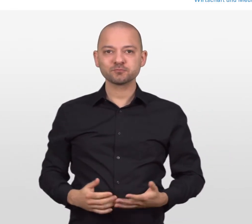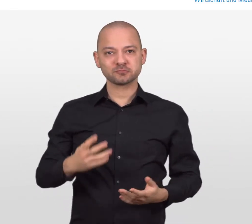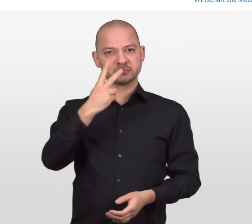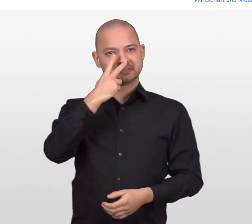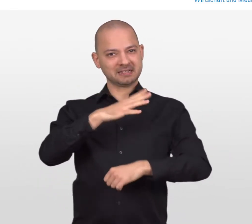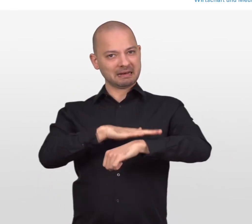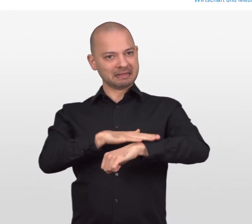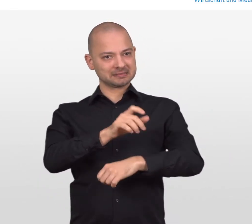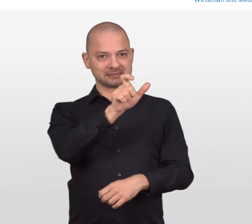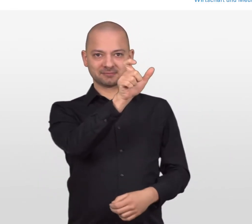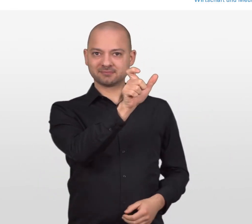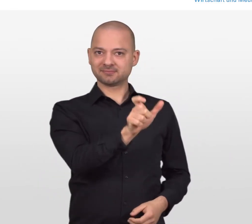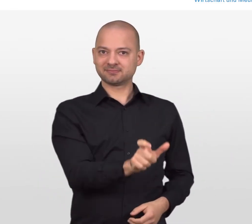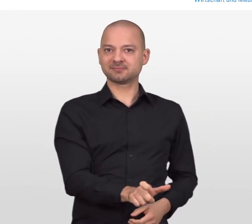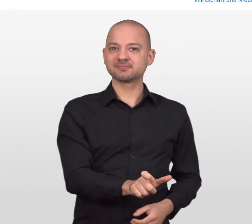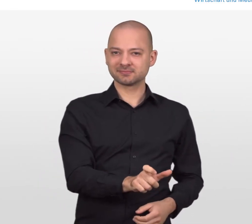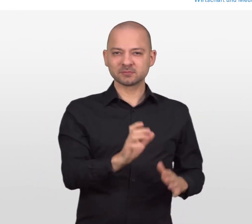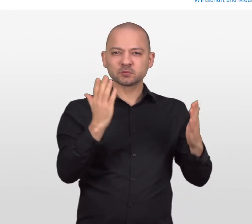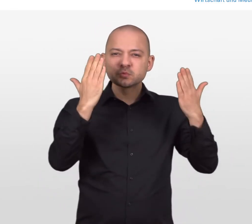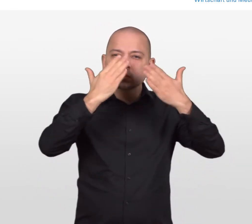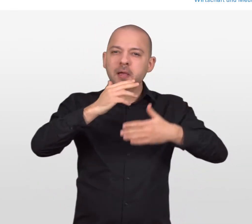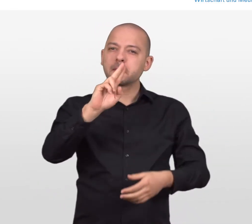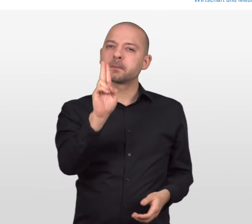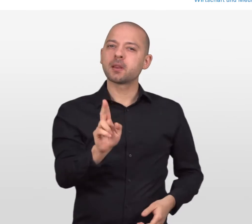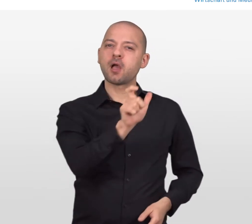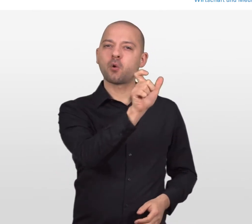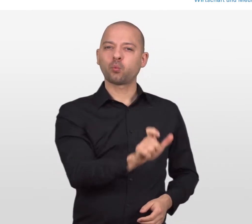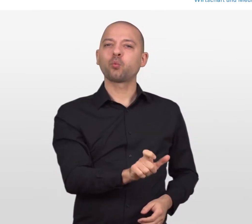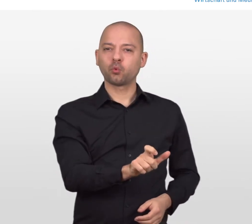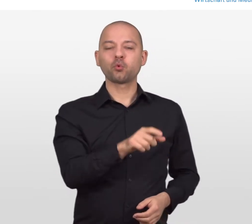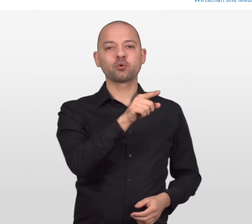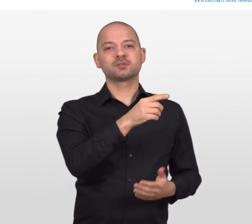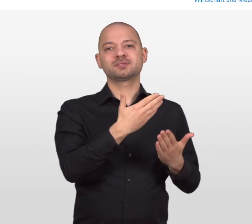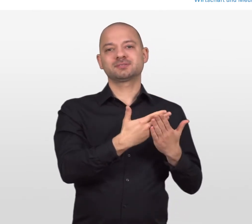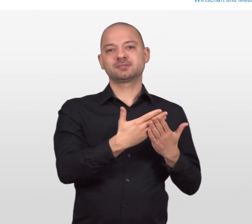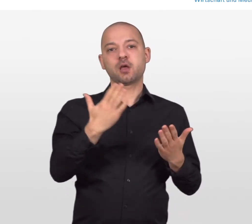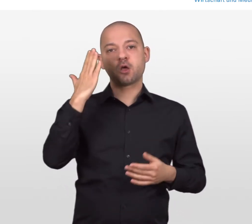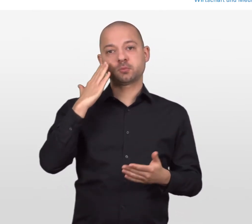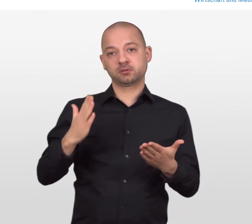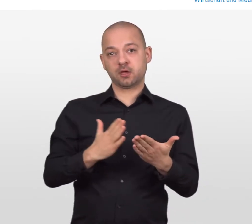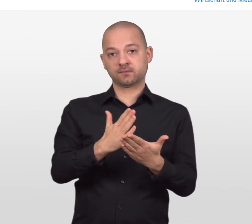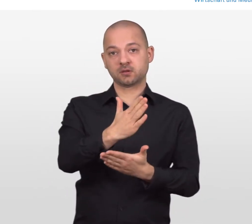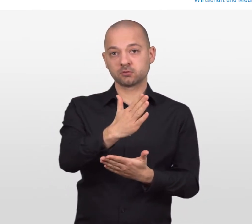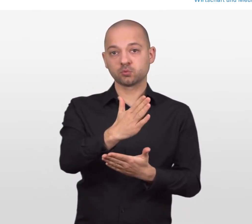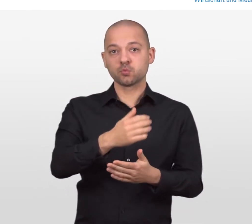Links ist die dunkelblaue Haupt-Navigation der Internetseite,